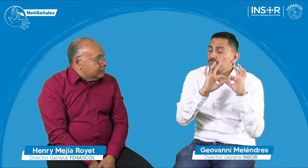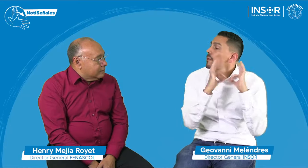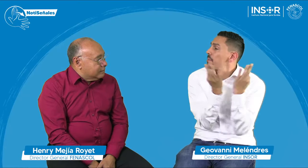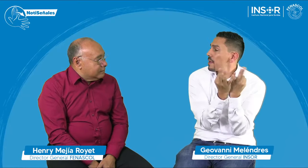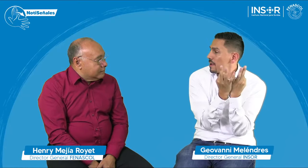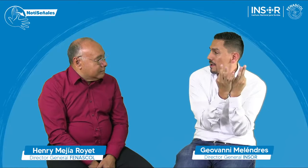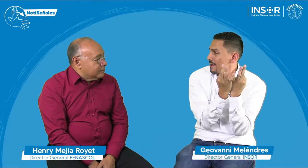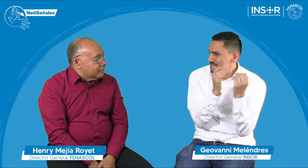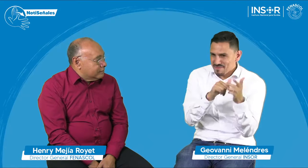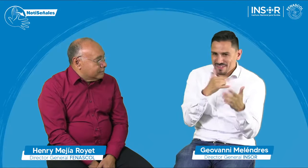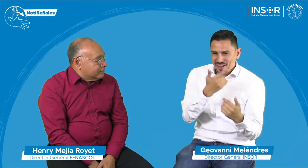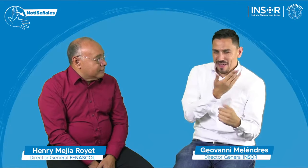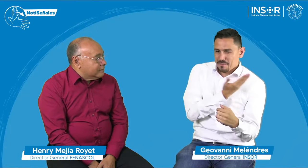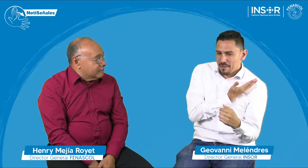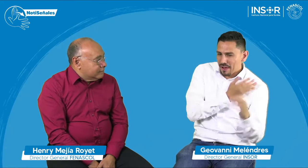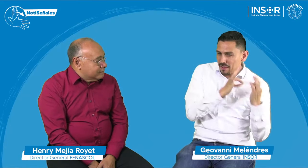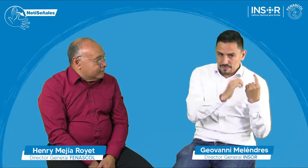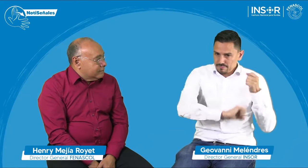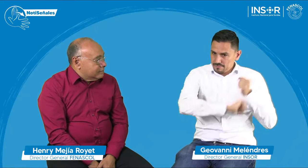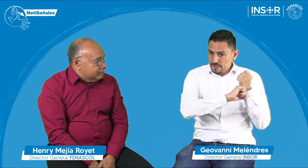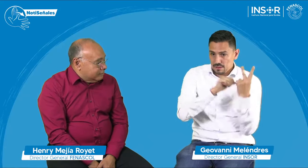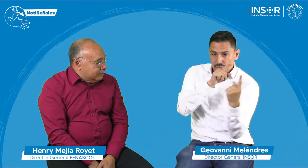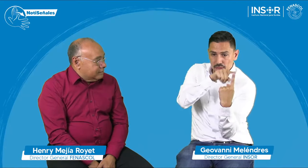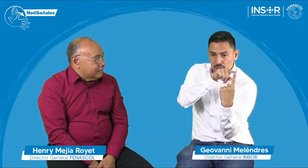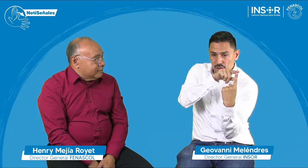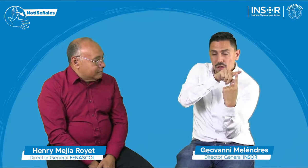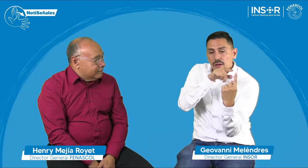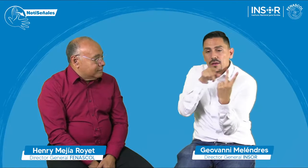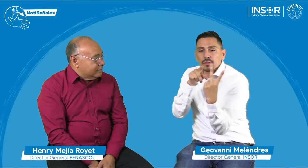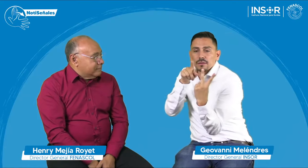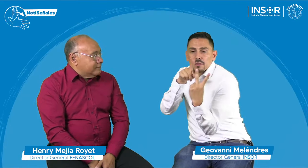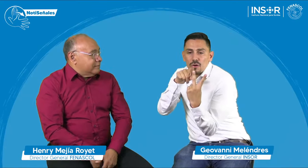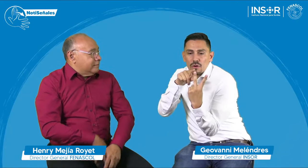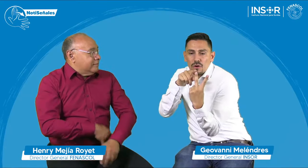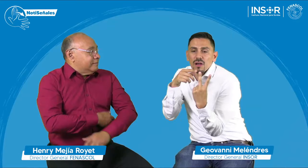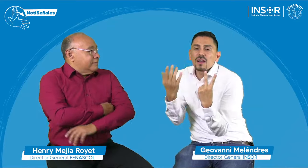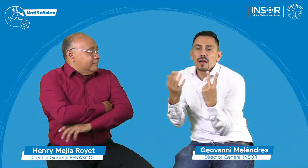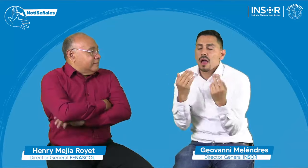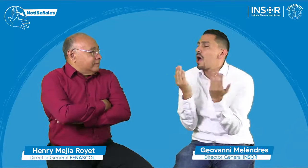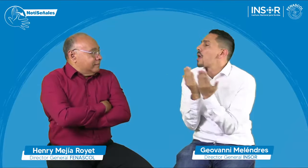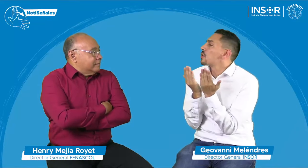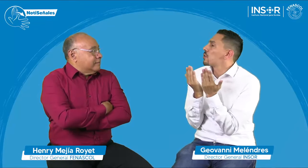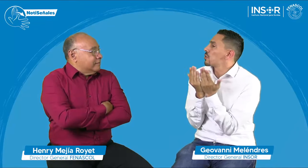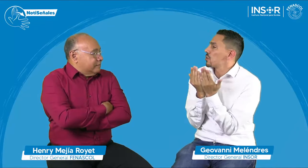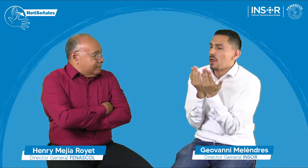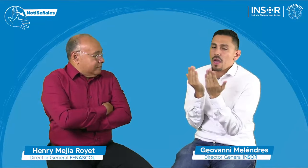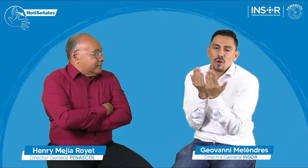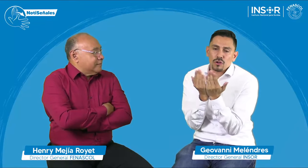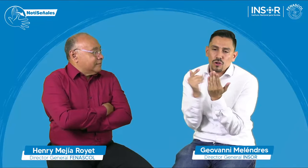este cargo y anteriormente eh hemos pensado en tres pilares fundamentales. La familia que